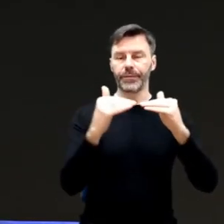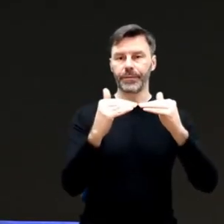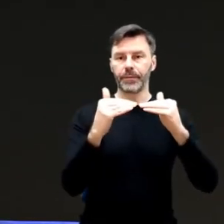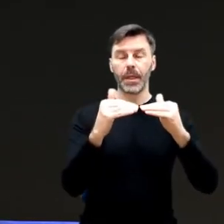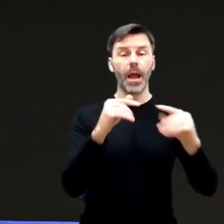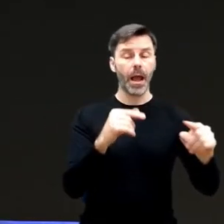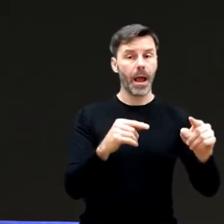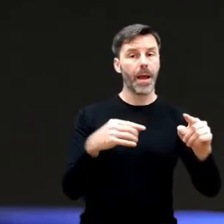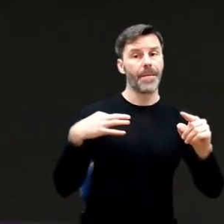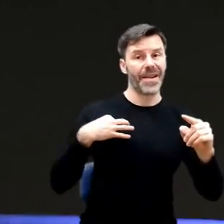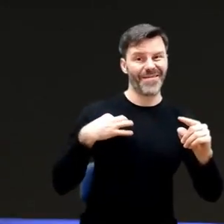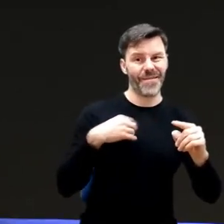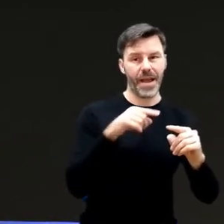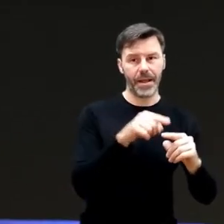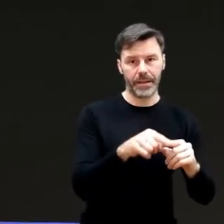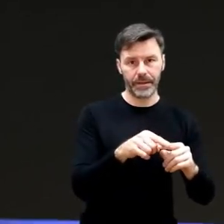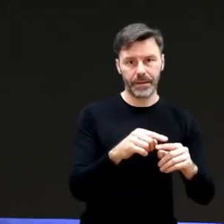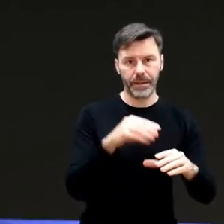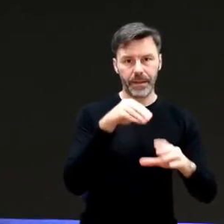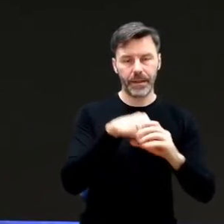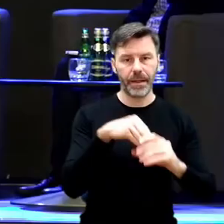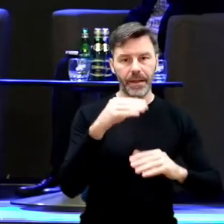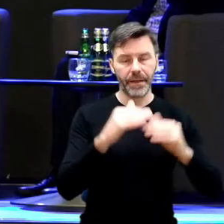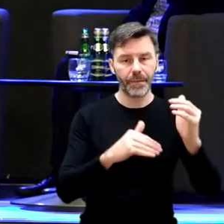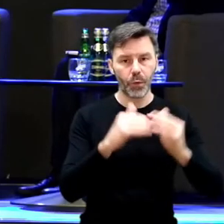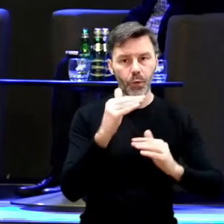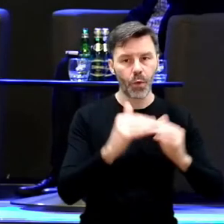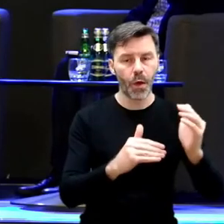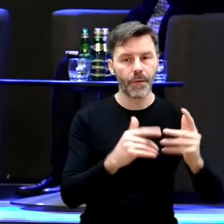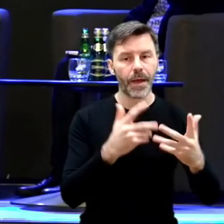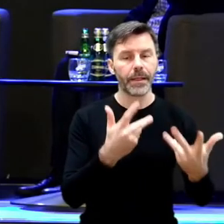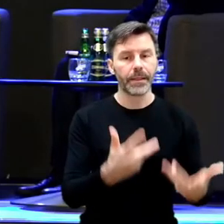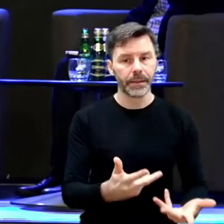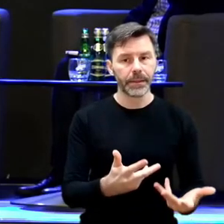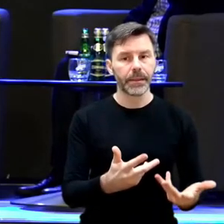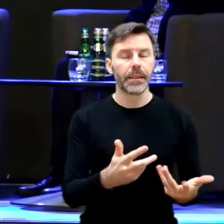zarówno budujący na własny użytek, jak i deweloperzy